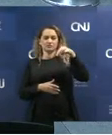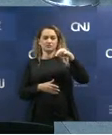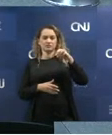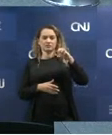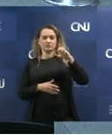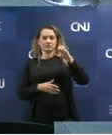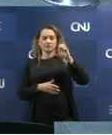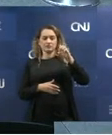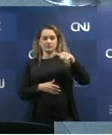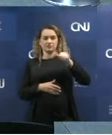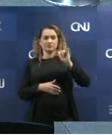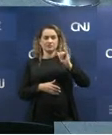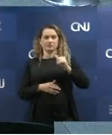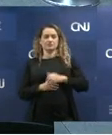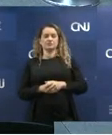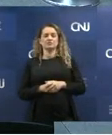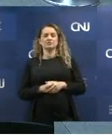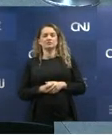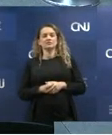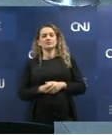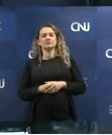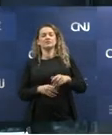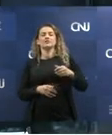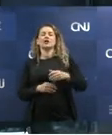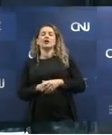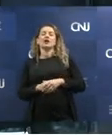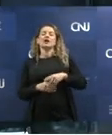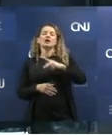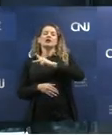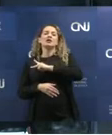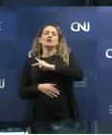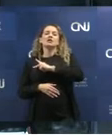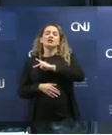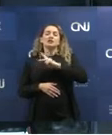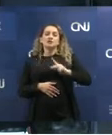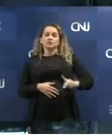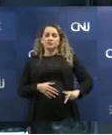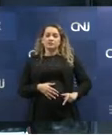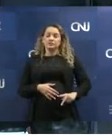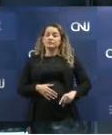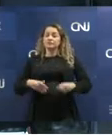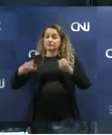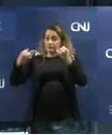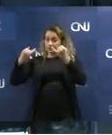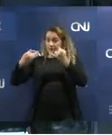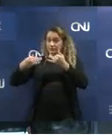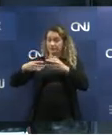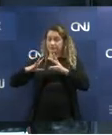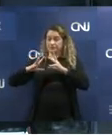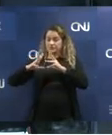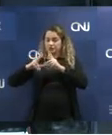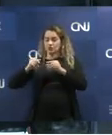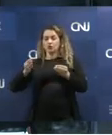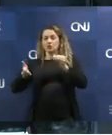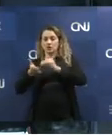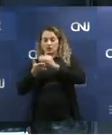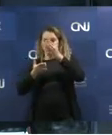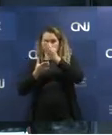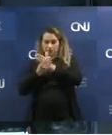Senhor presidente, em relação aos preliminares, a decadência se falou em decadência tecnicamente incorreto.